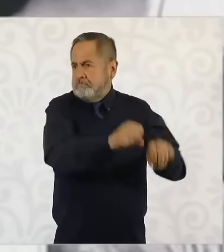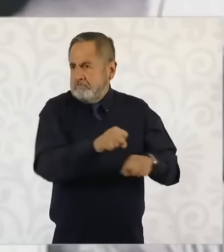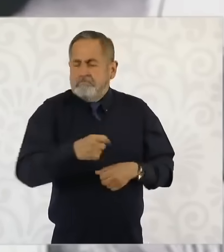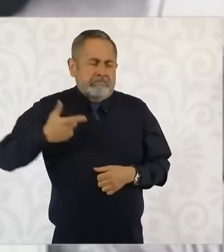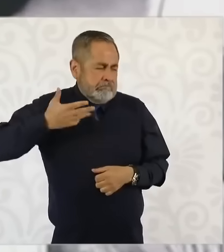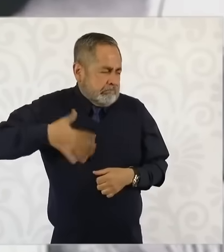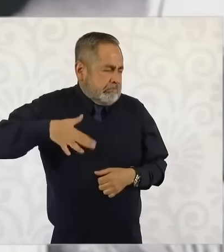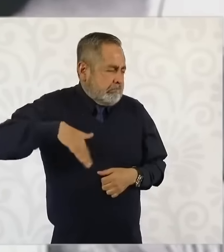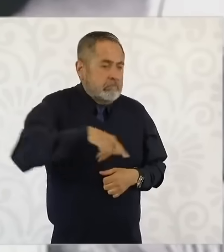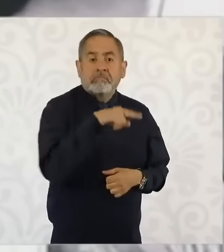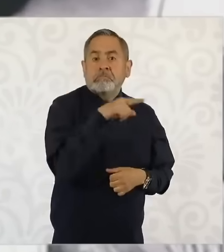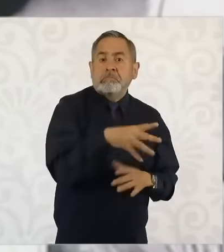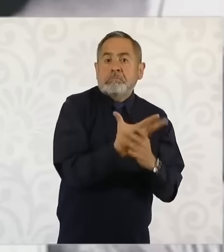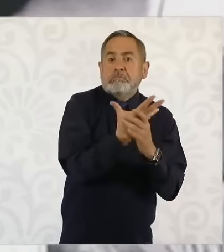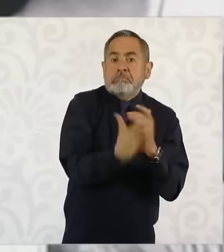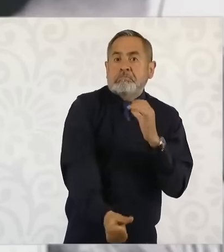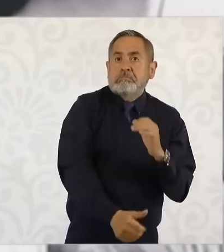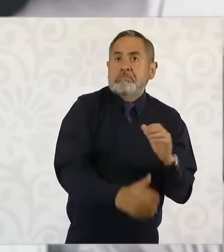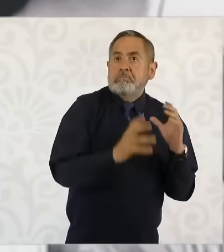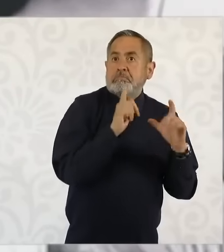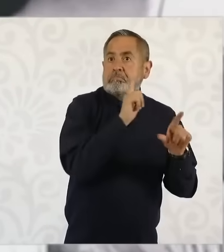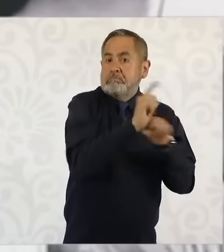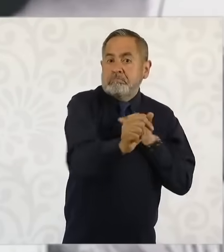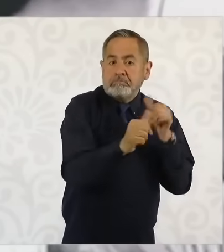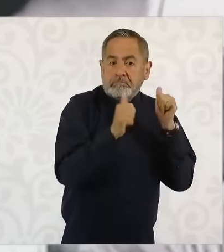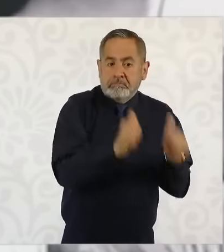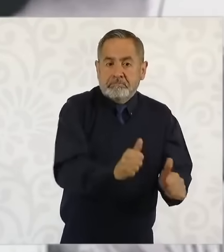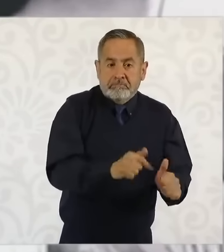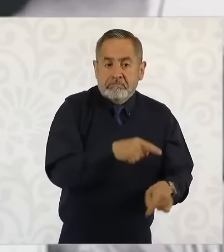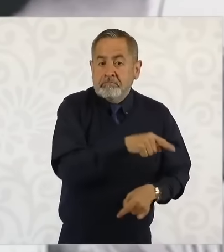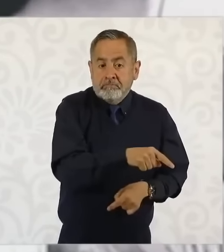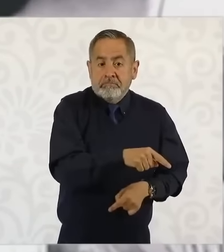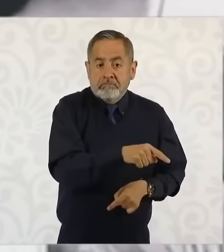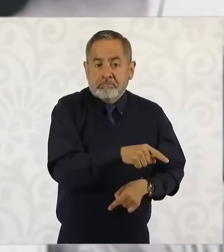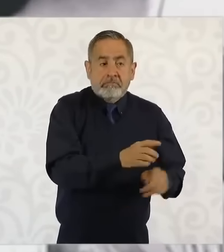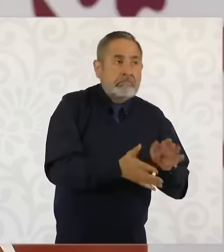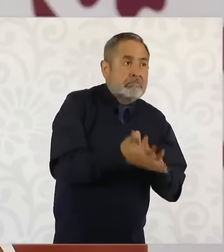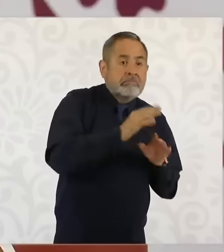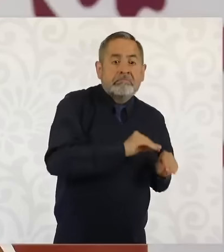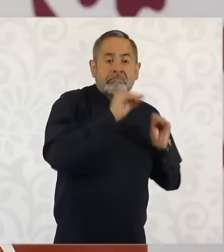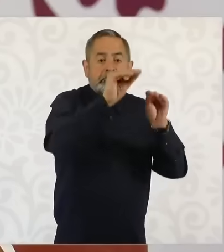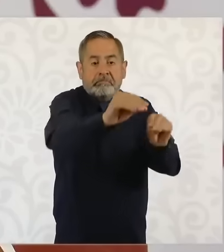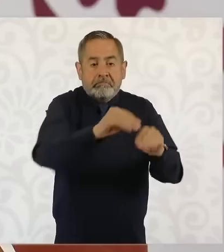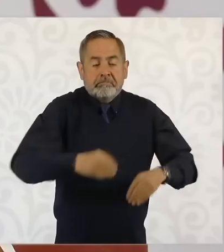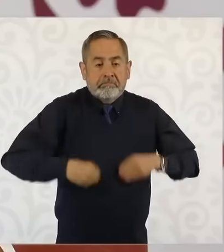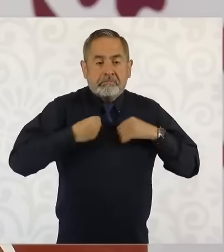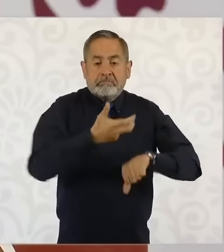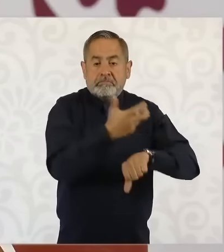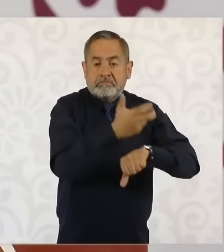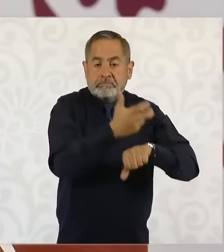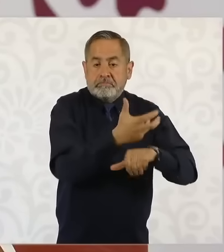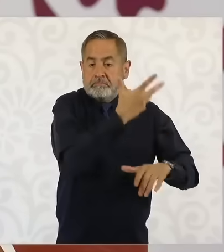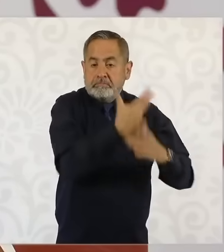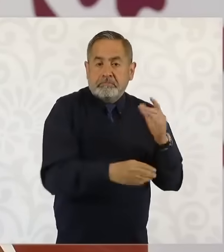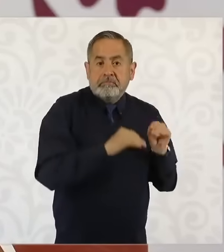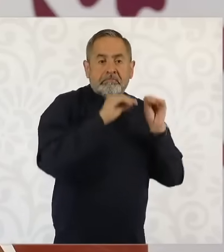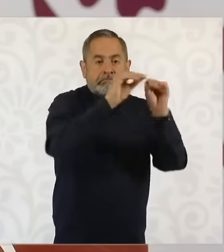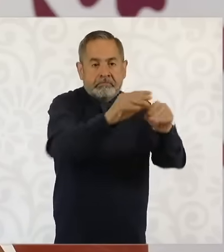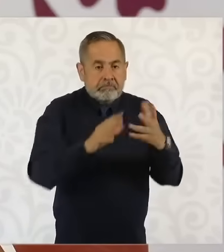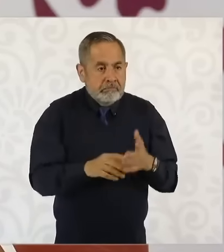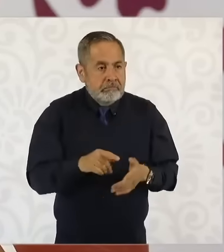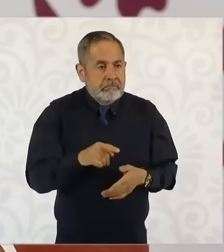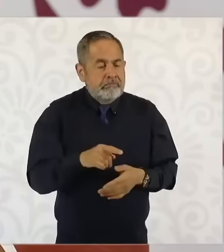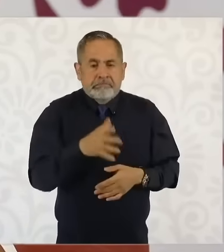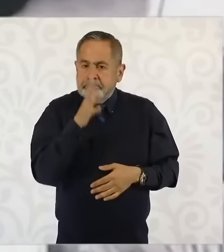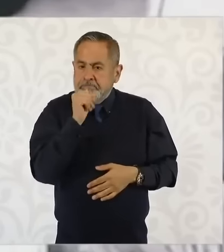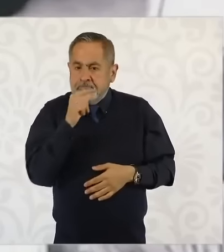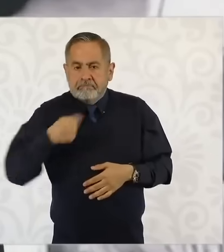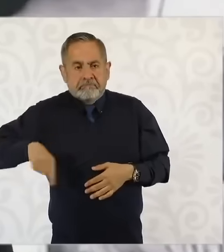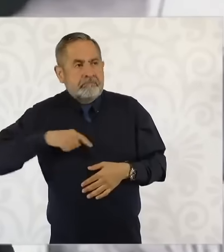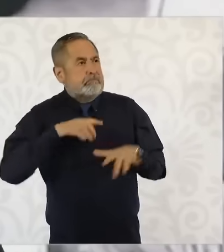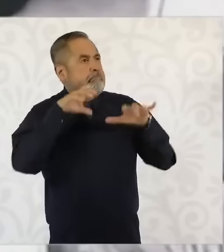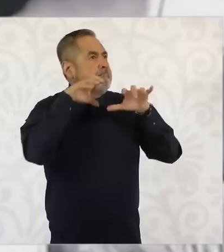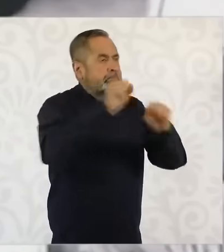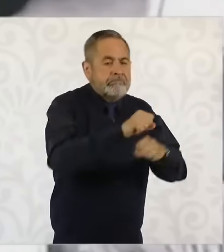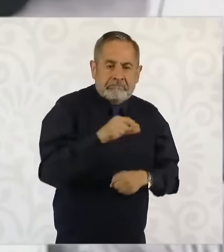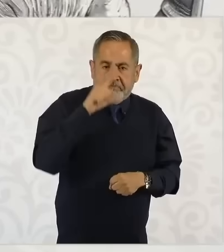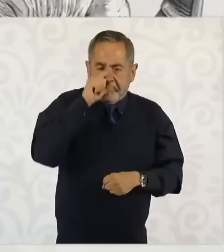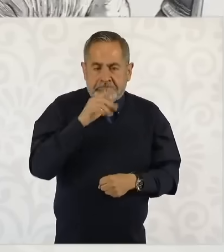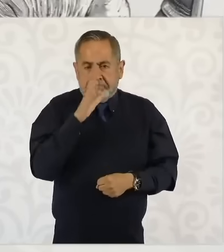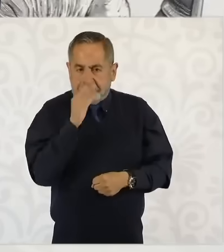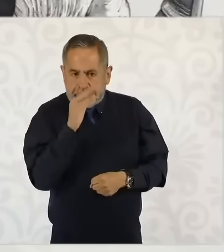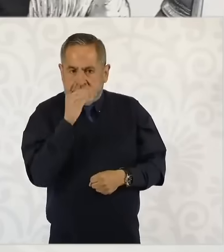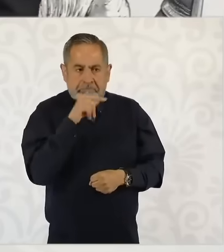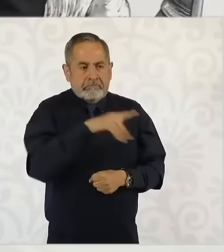cambiaron y entonces se fueron a vivir a Estados Unidos han podido eludir la extradición de Estados